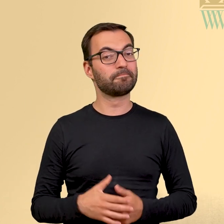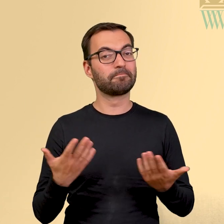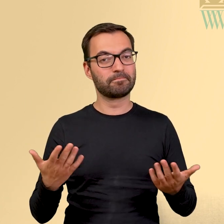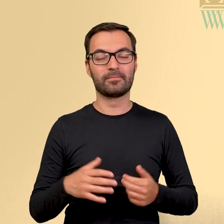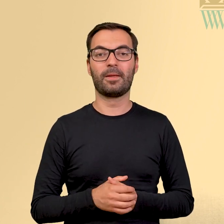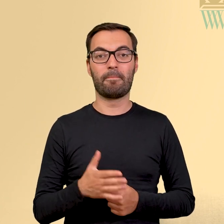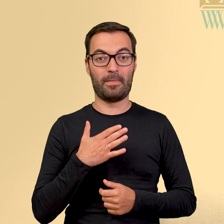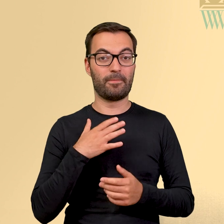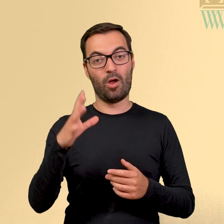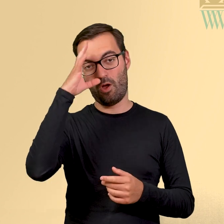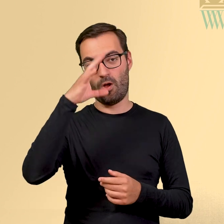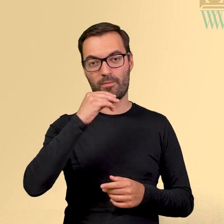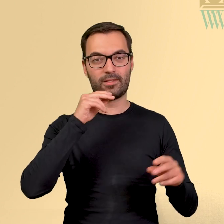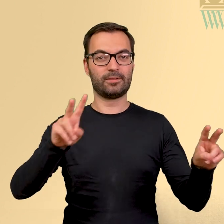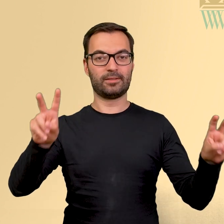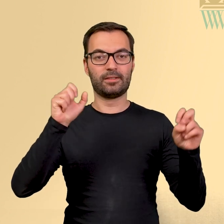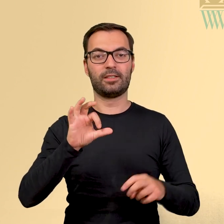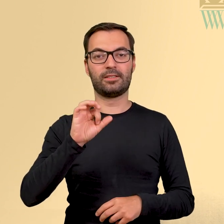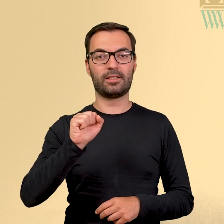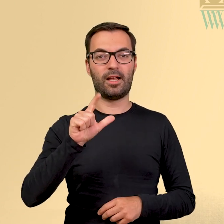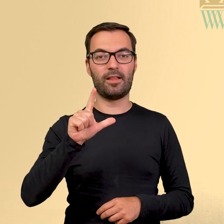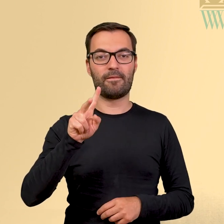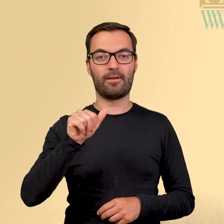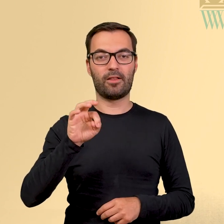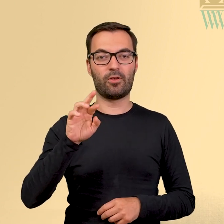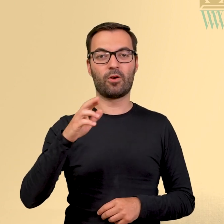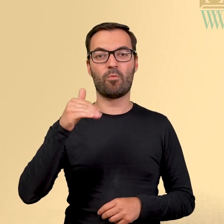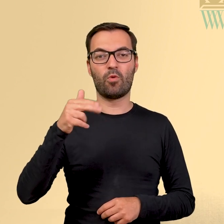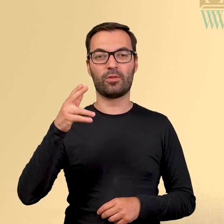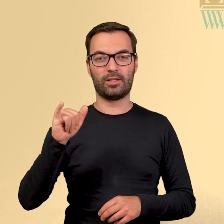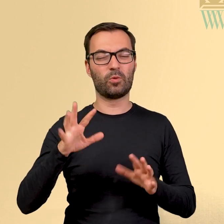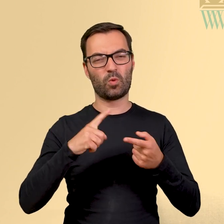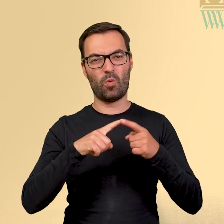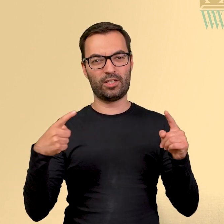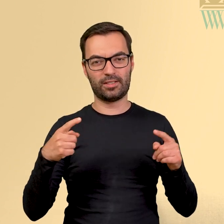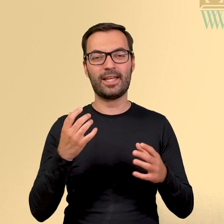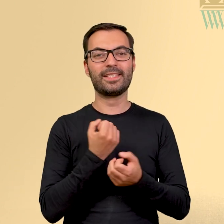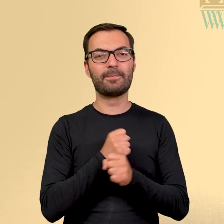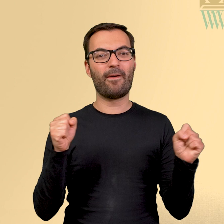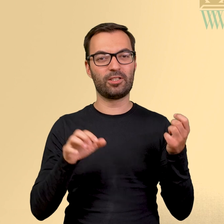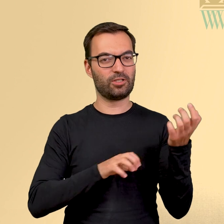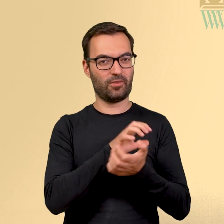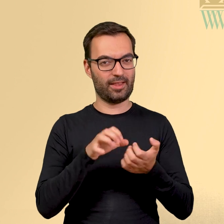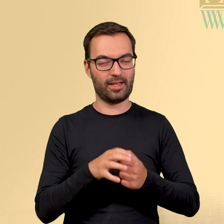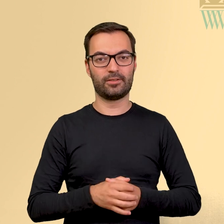Zobaczymy tu m.in. obraz „Salvatora Mundi” („Zbawiciela Świata”) -